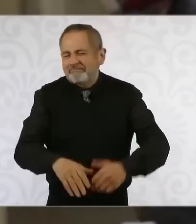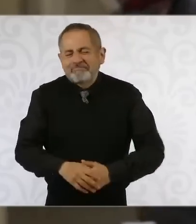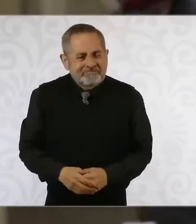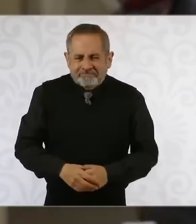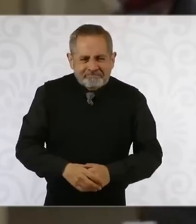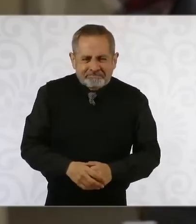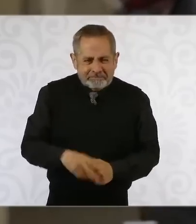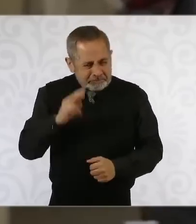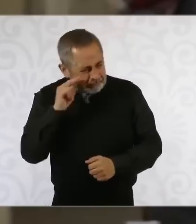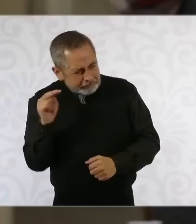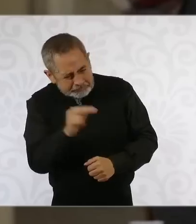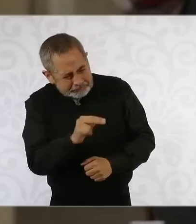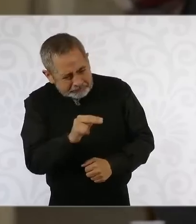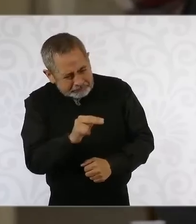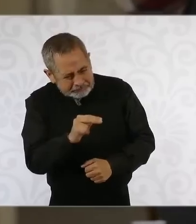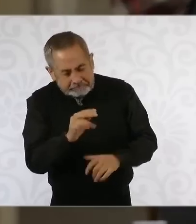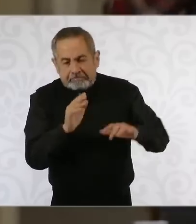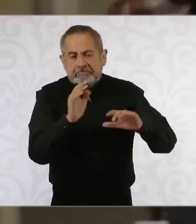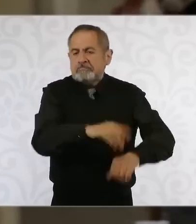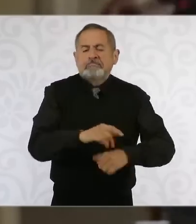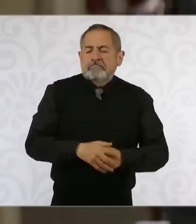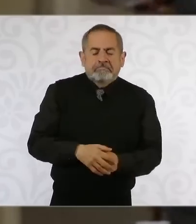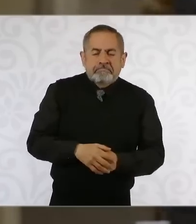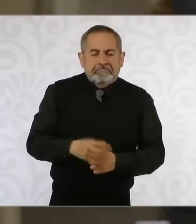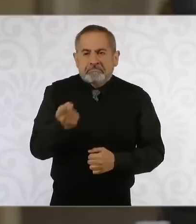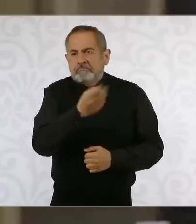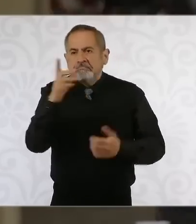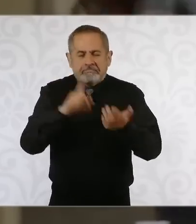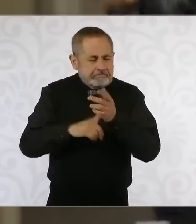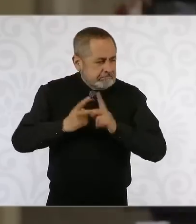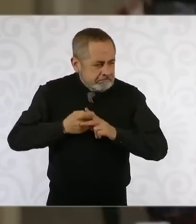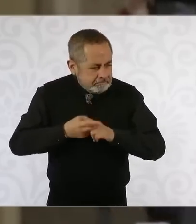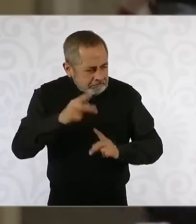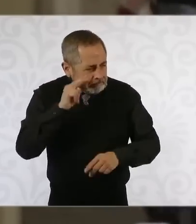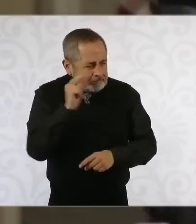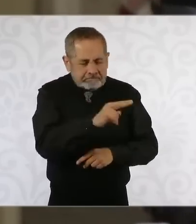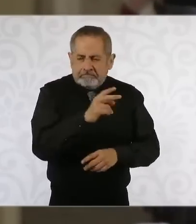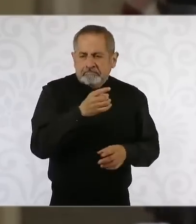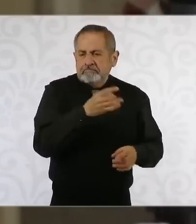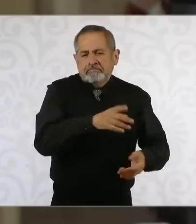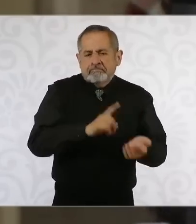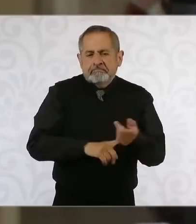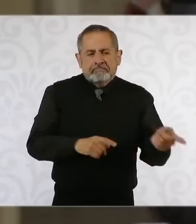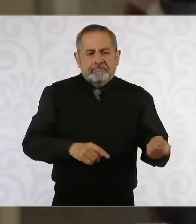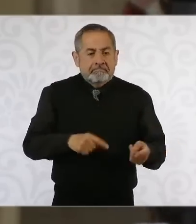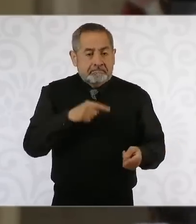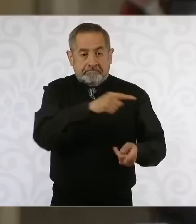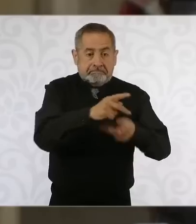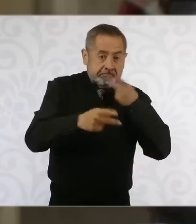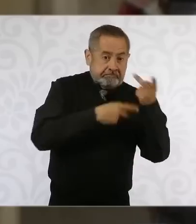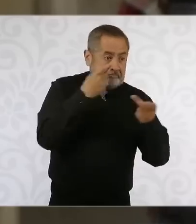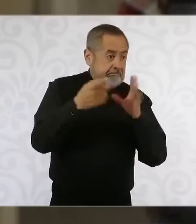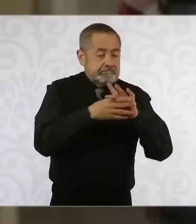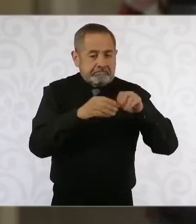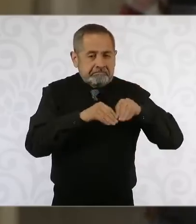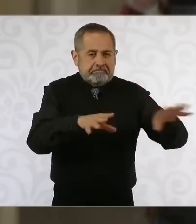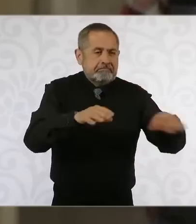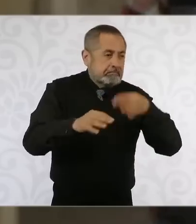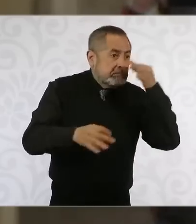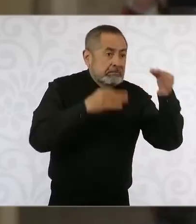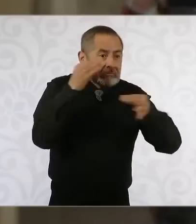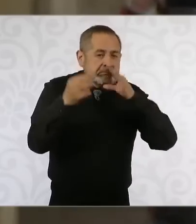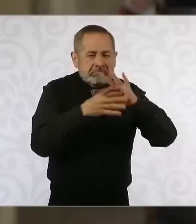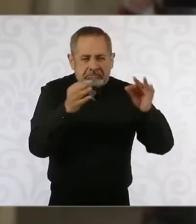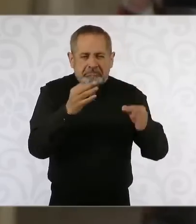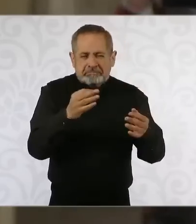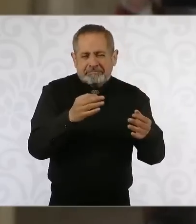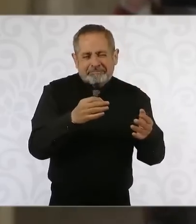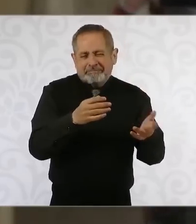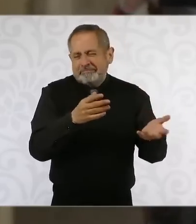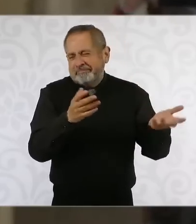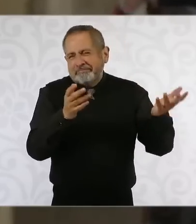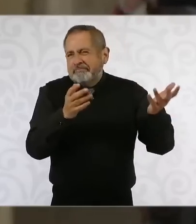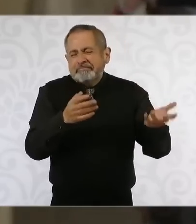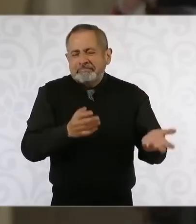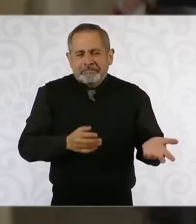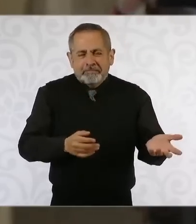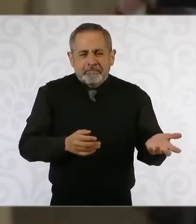a partir de todo esto que se está generando donde generan todo este esta de yo no diría un trabajo